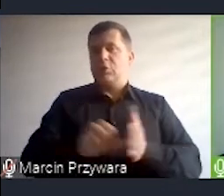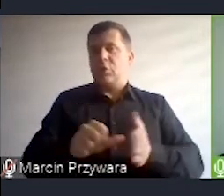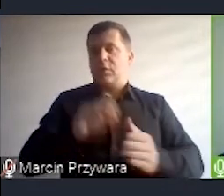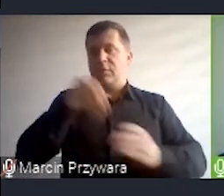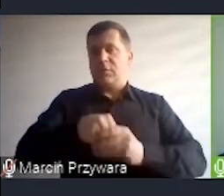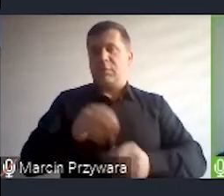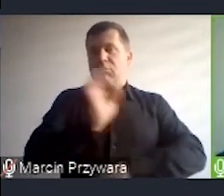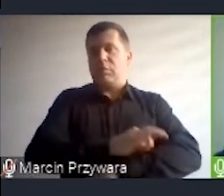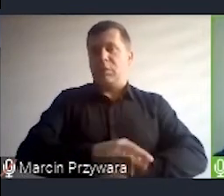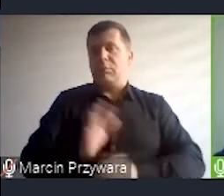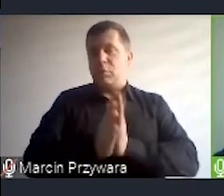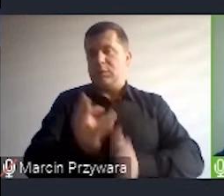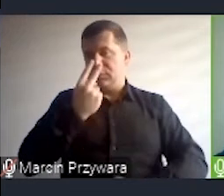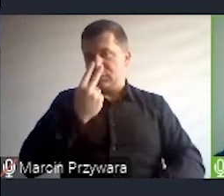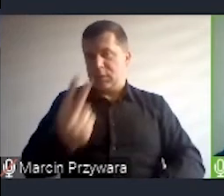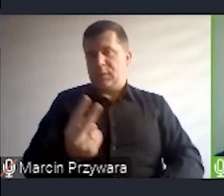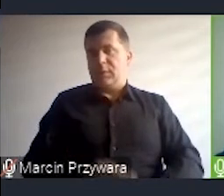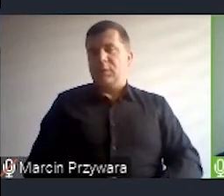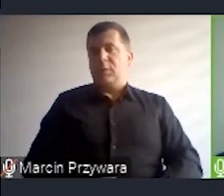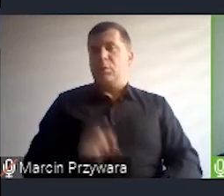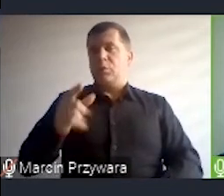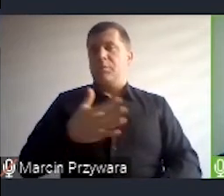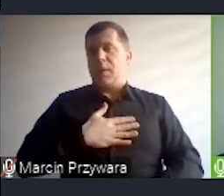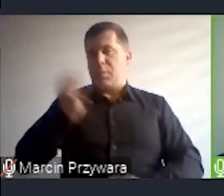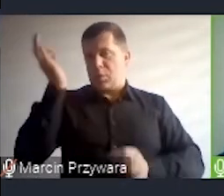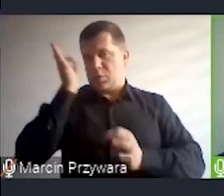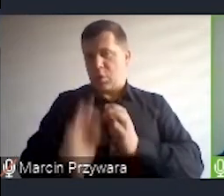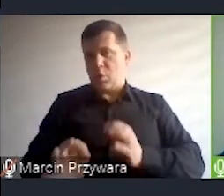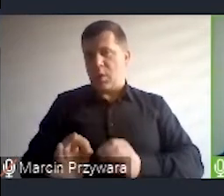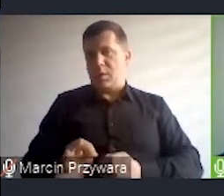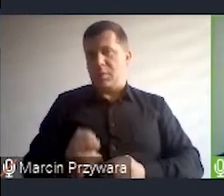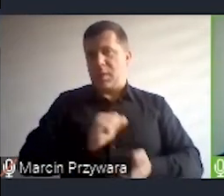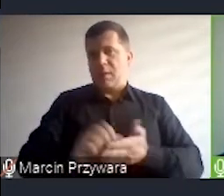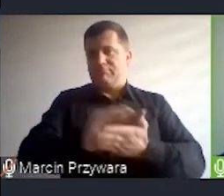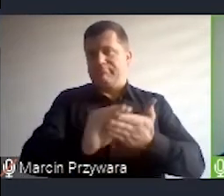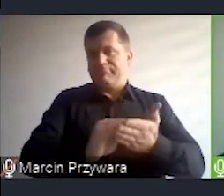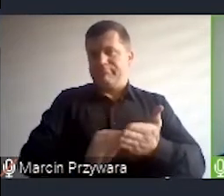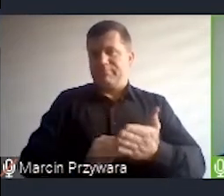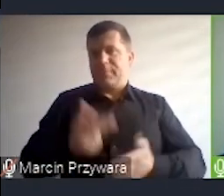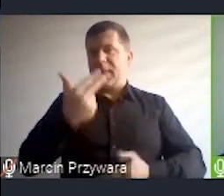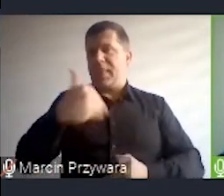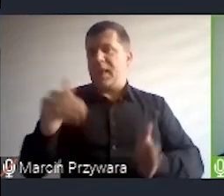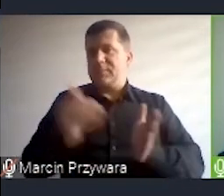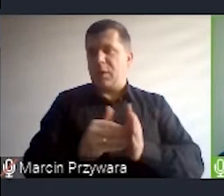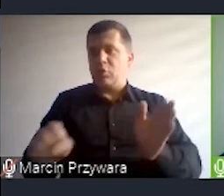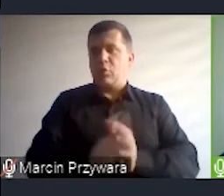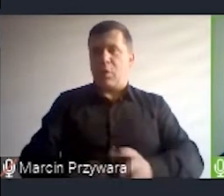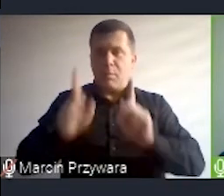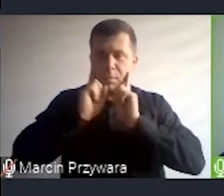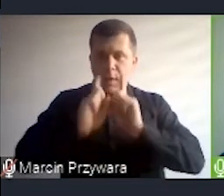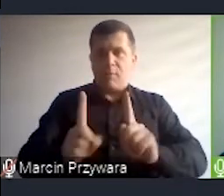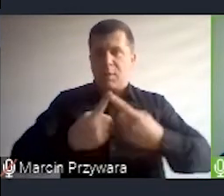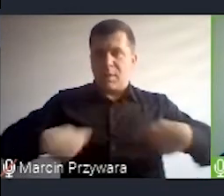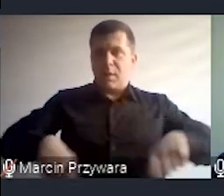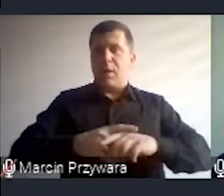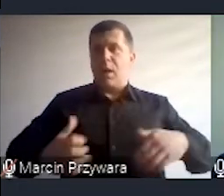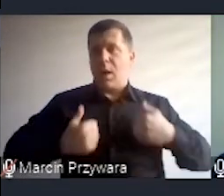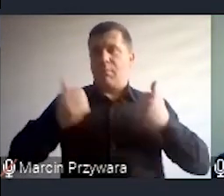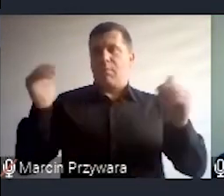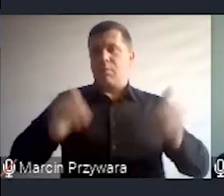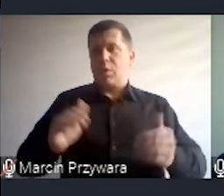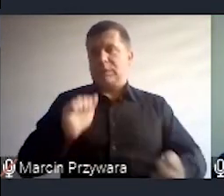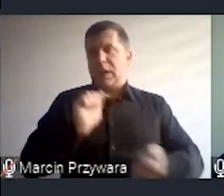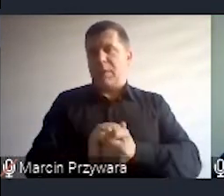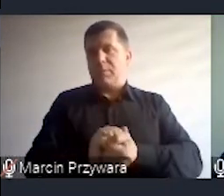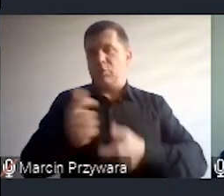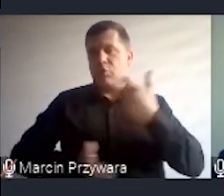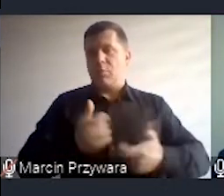Spójrzcie proszę, że tutaj mamy to dokładnie rozpisane. Niezbędność do prawidłowej realizacji, żeby można było amortyzację rozliczać.